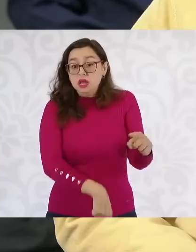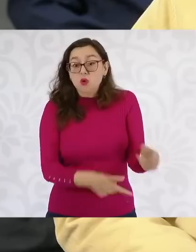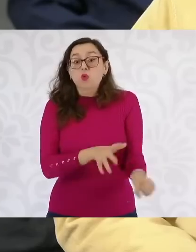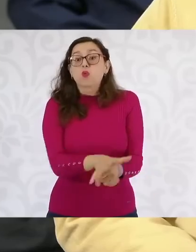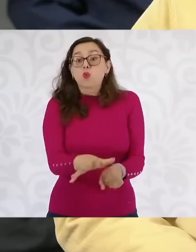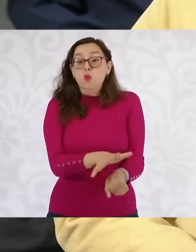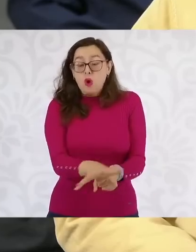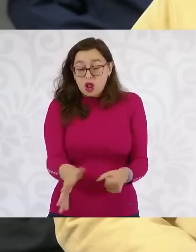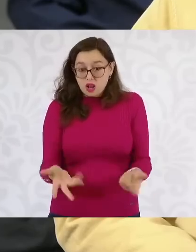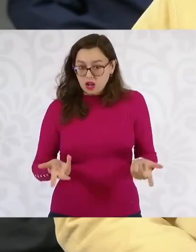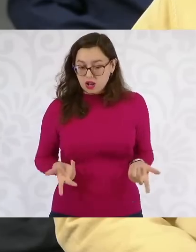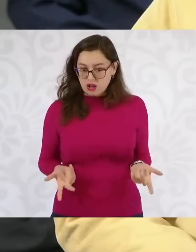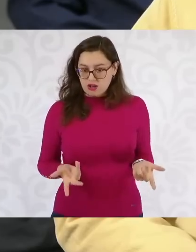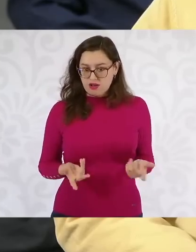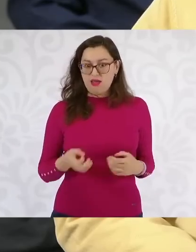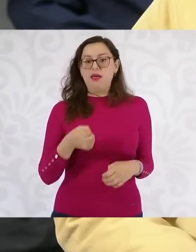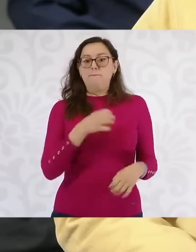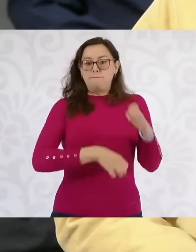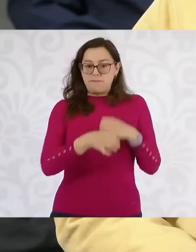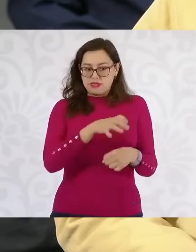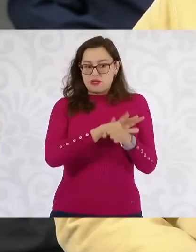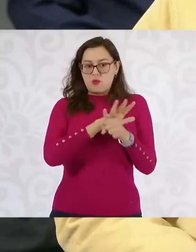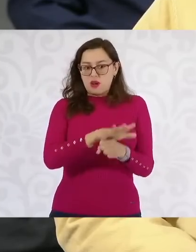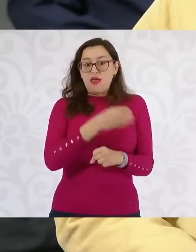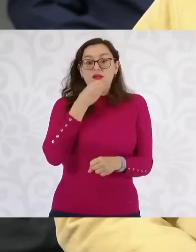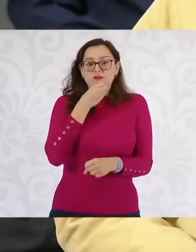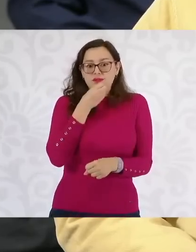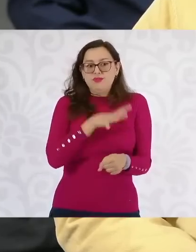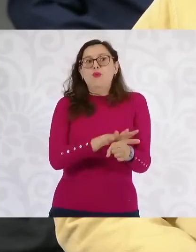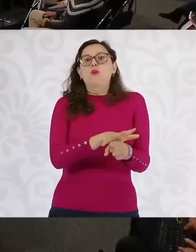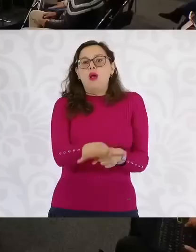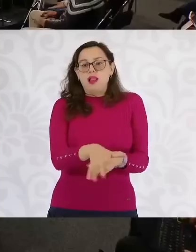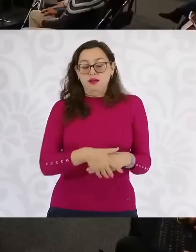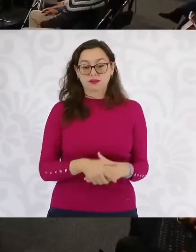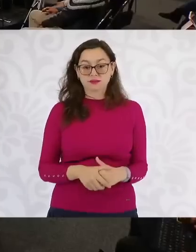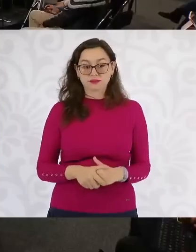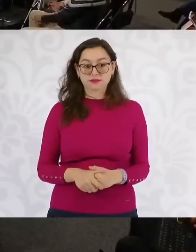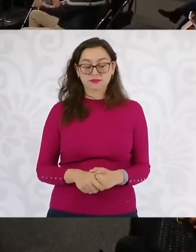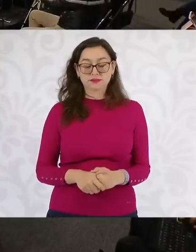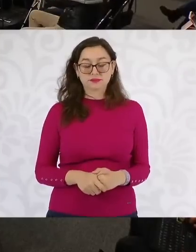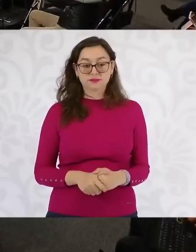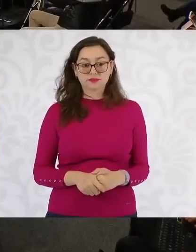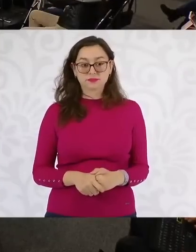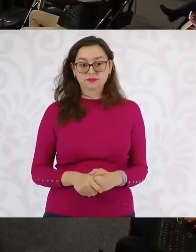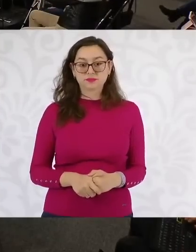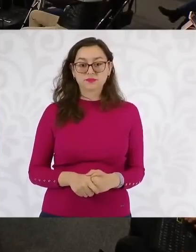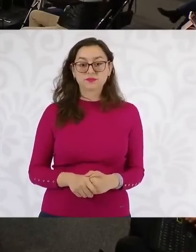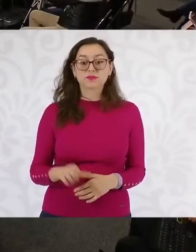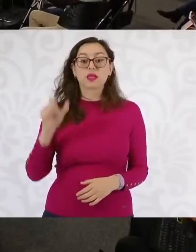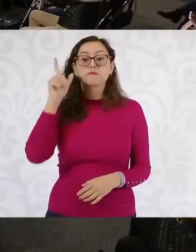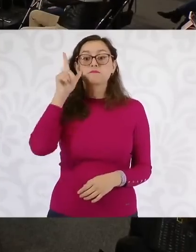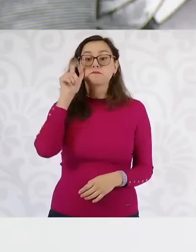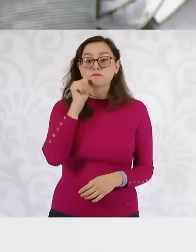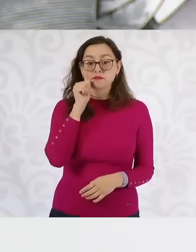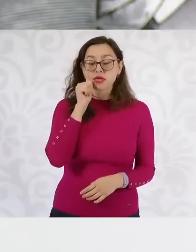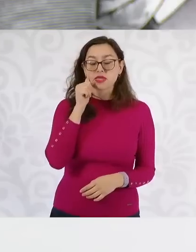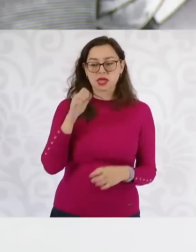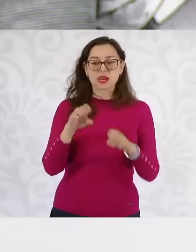detalles sobre qué empresa es y Qué alimento sí el día de mañana viene salud y le pedí al dror